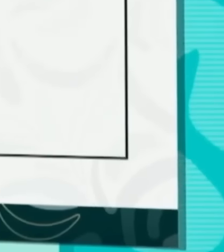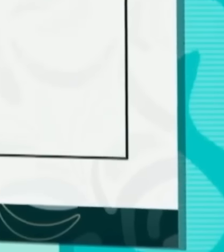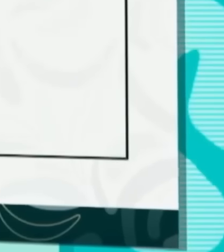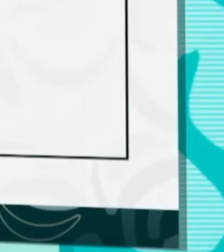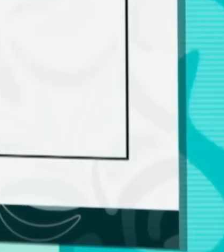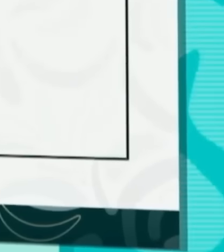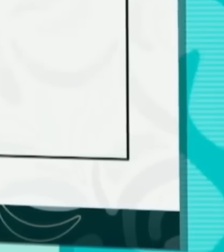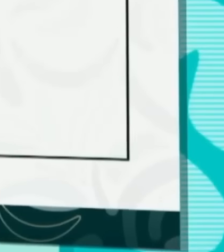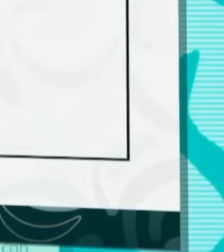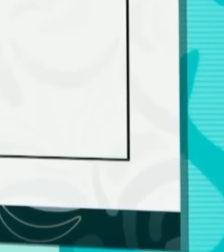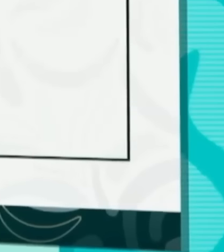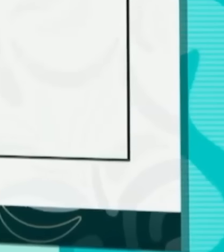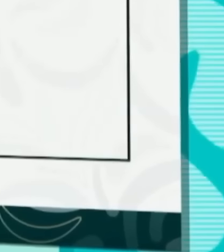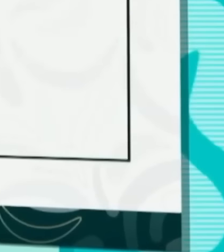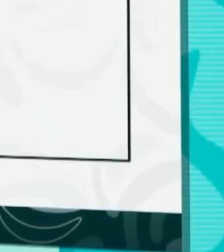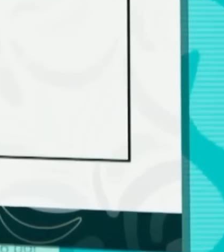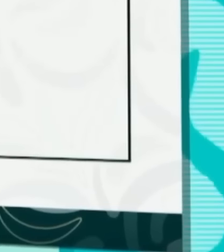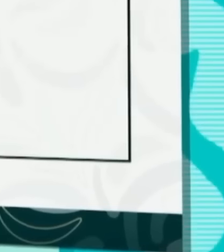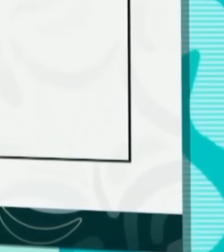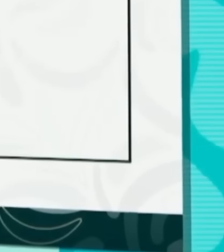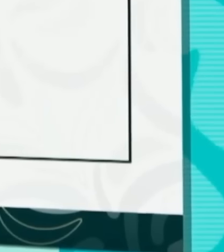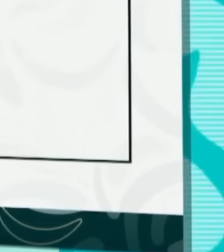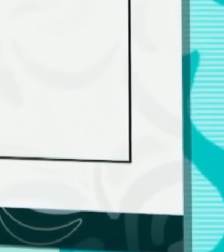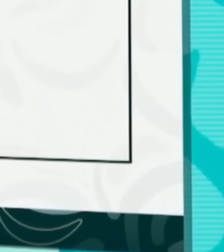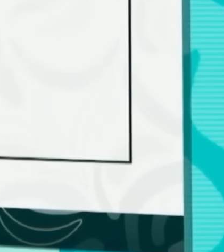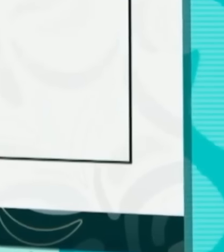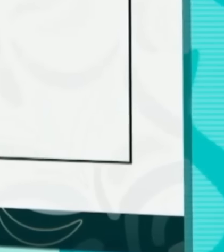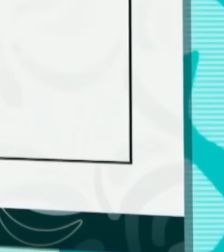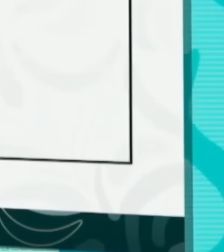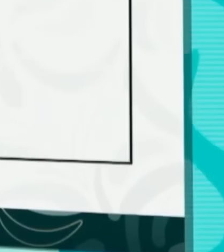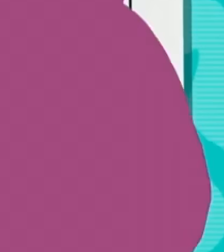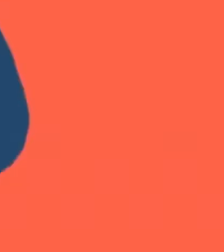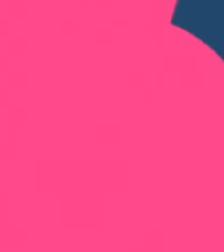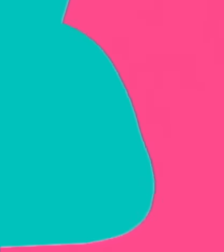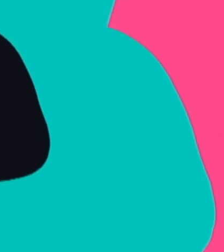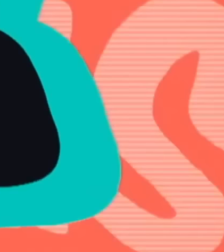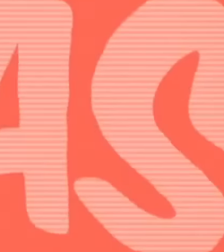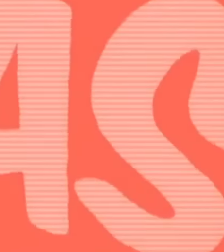plurinominales controladas exclusivamente por las cúpulas de los partidos políticos. El gobierno